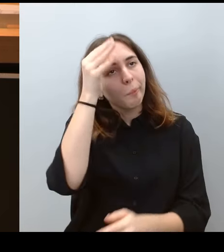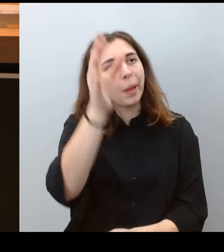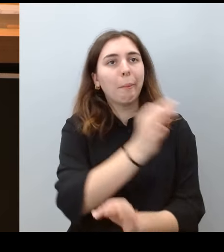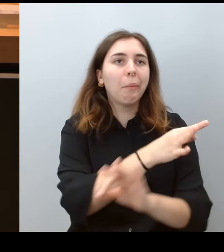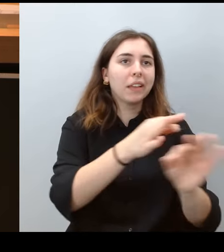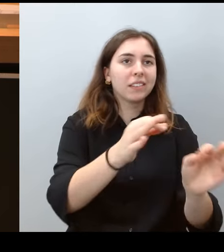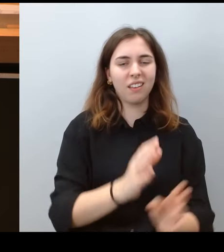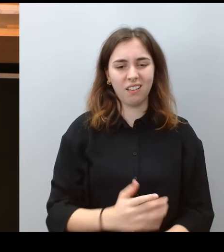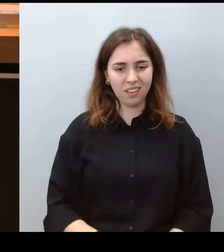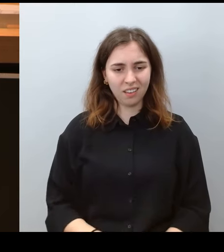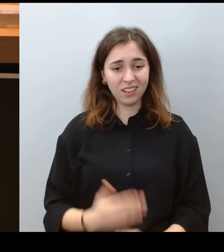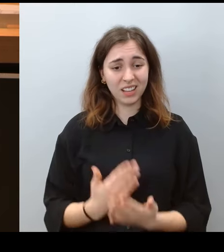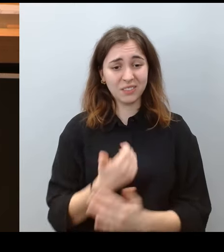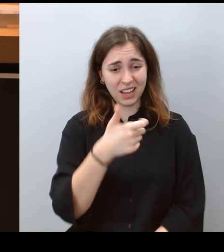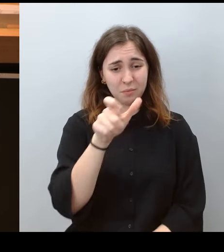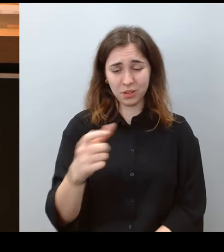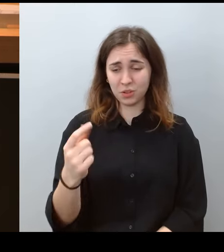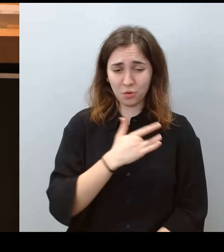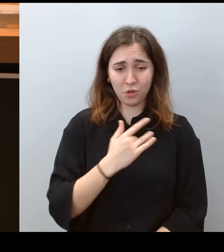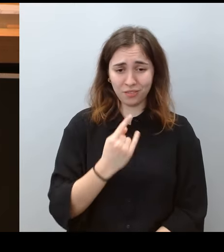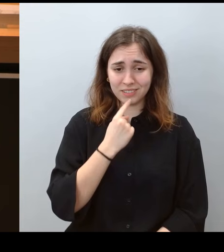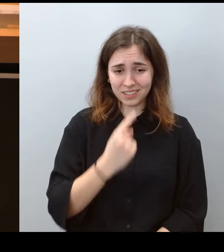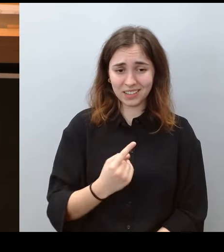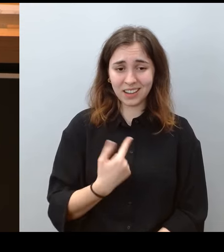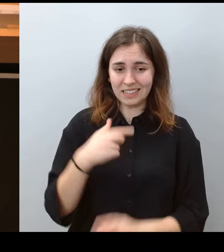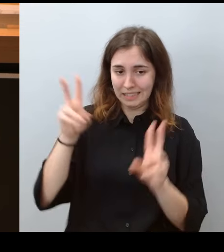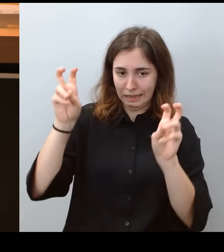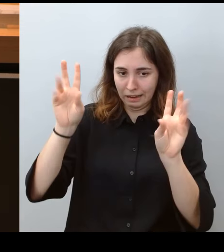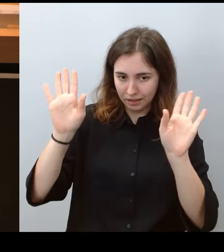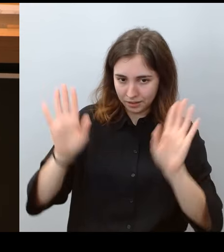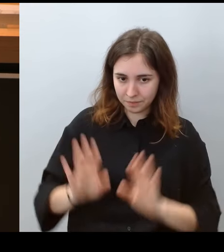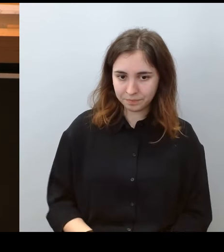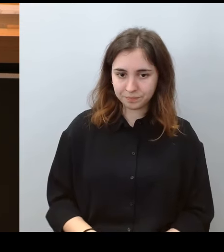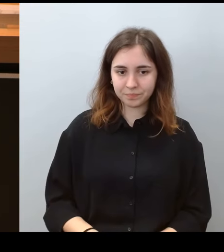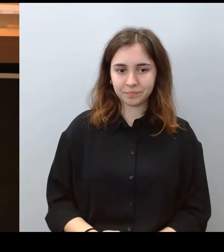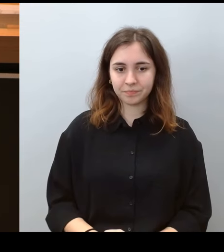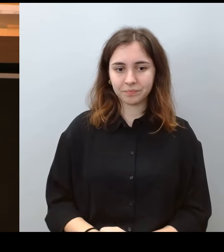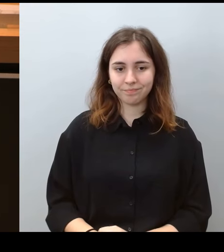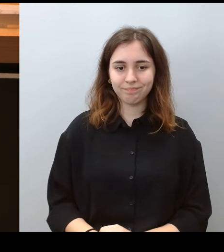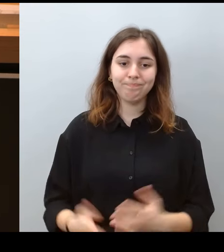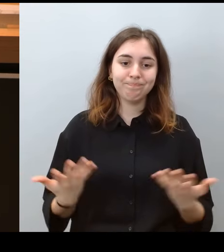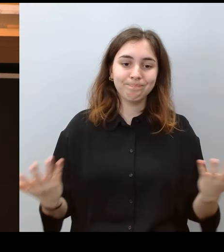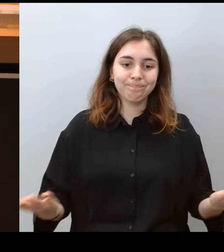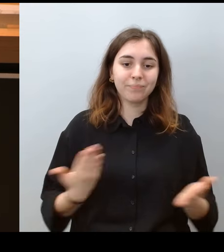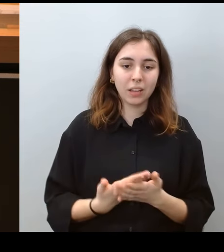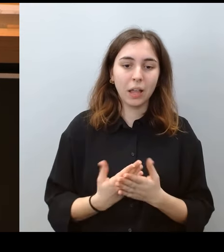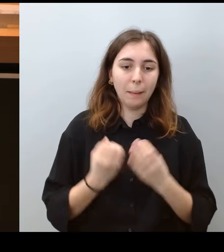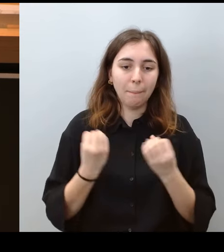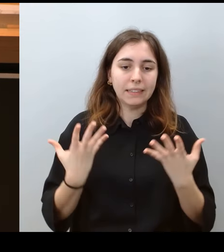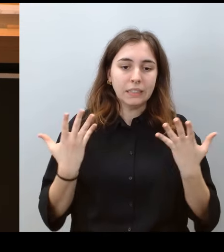Ich zitiere mit Erlaubnis, das kommt eben raus, wenn die Politiker was entscheiden, ohne die Praktiker einzubeziehen.